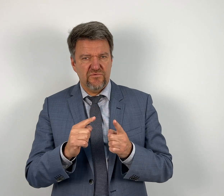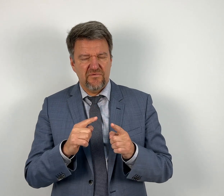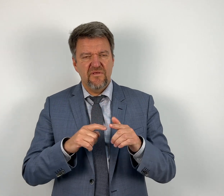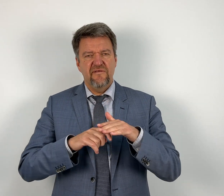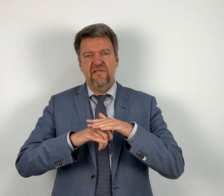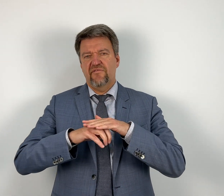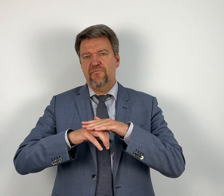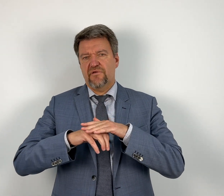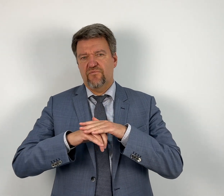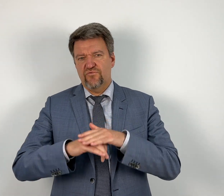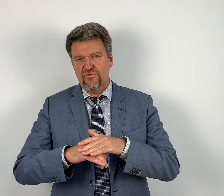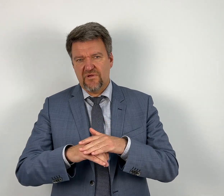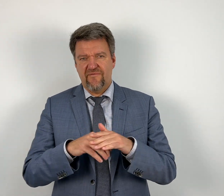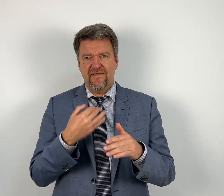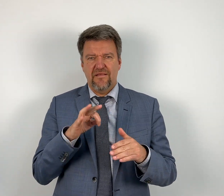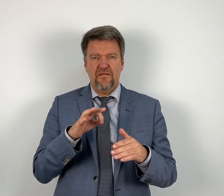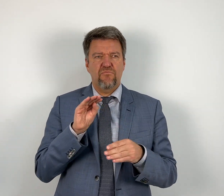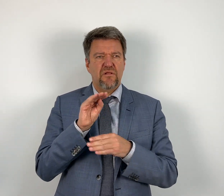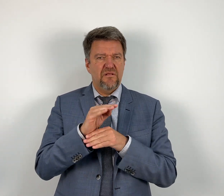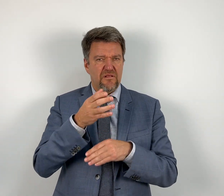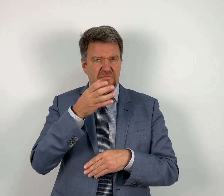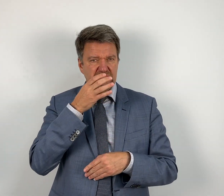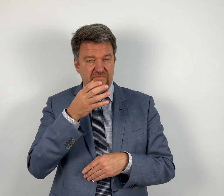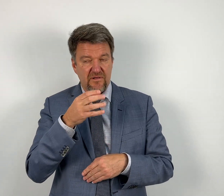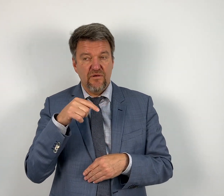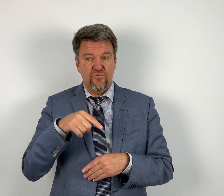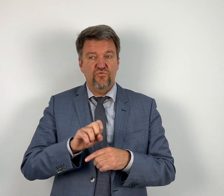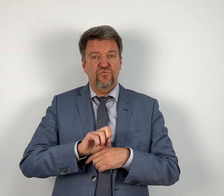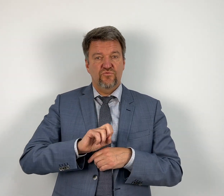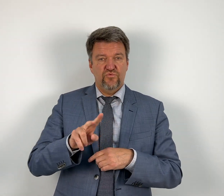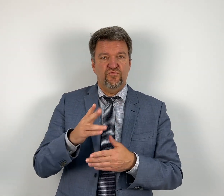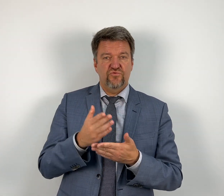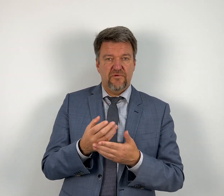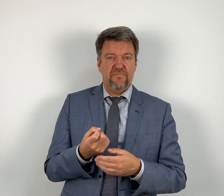переводчиков, тифлосурдопереводчиков – необходимо дополнительное профессиональное образование.